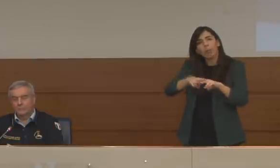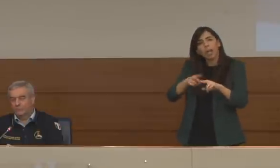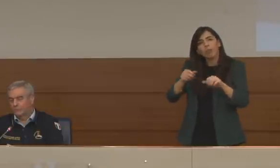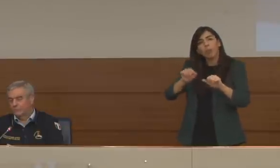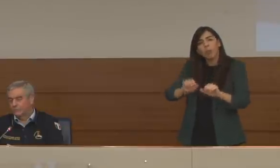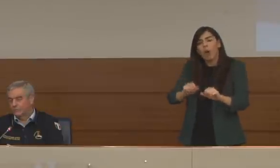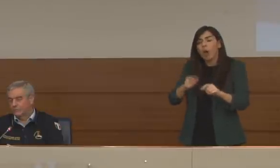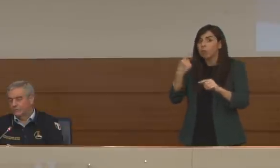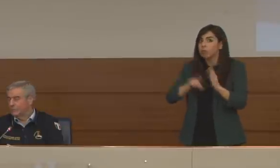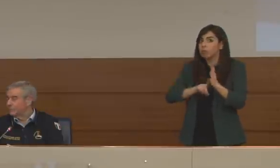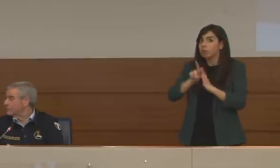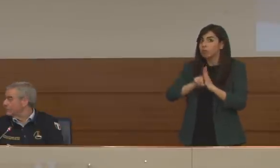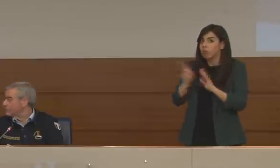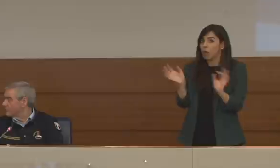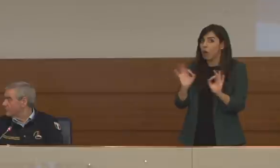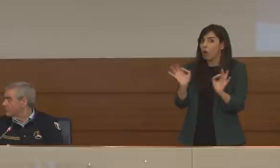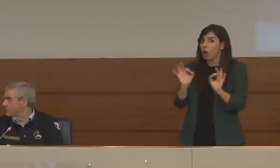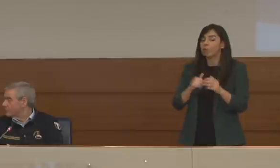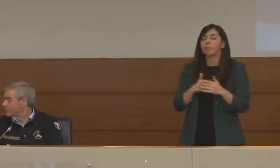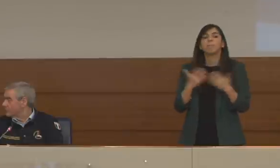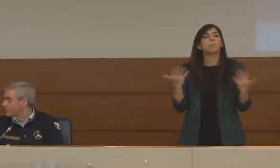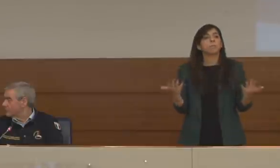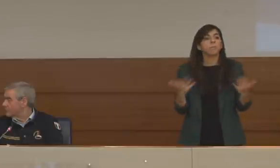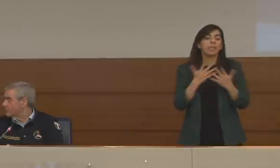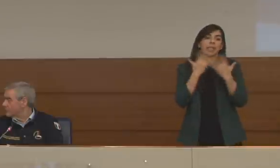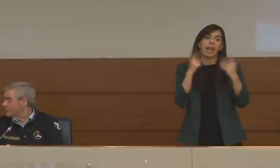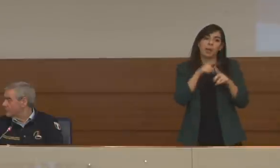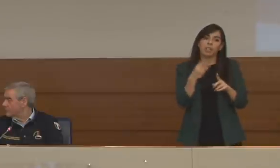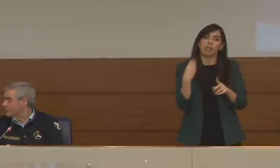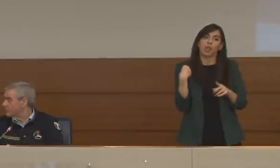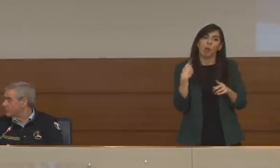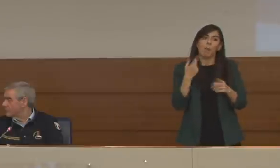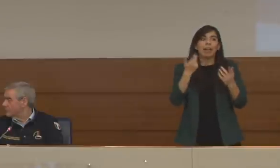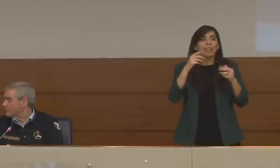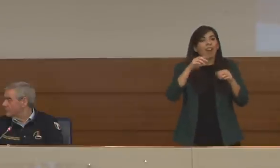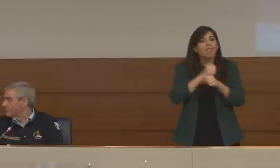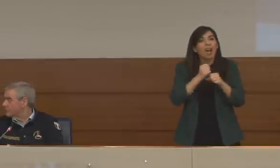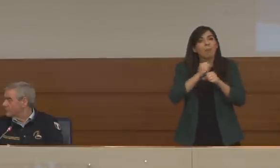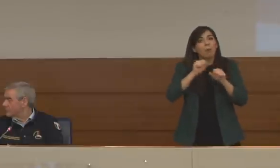Ecco, naturalmente la domanda era sui farmaci potenzialmente dannosi.